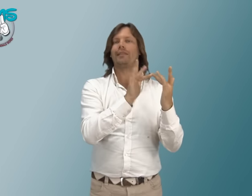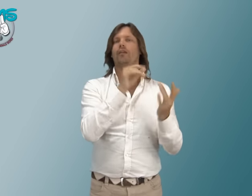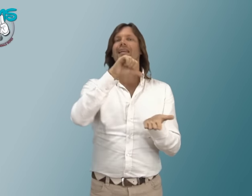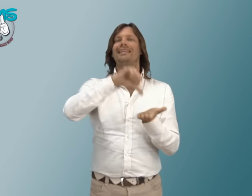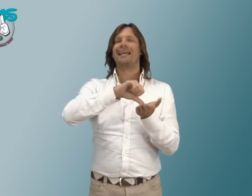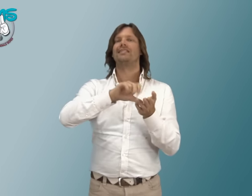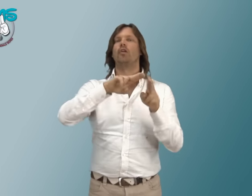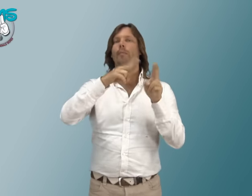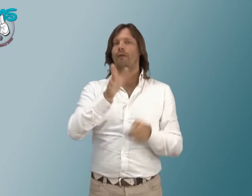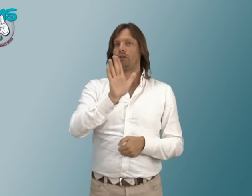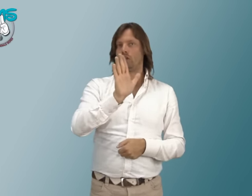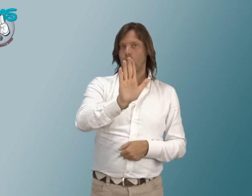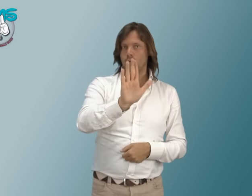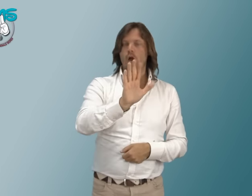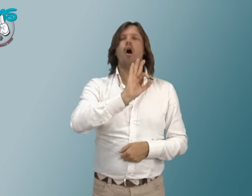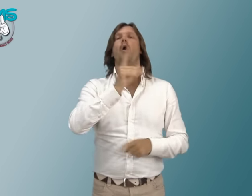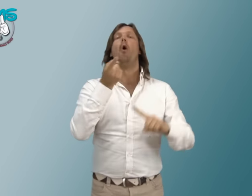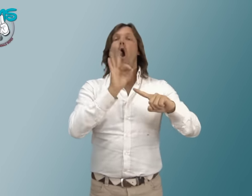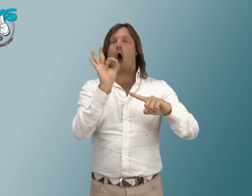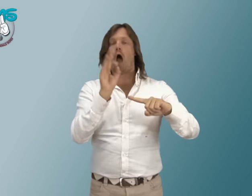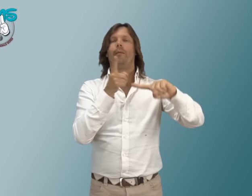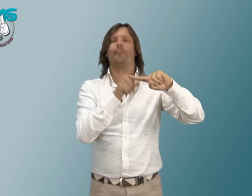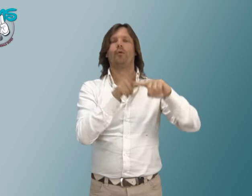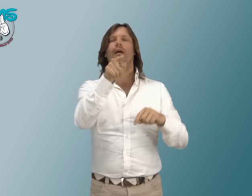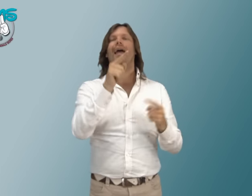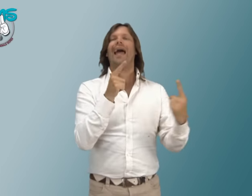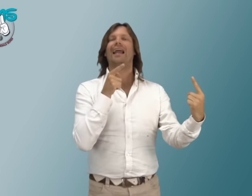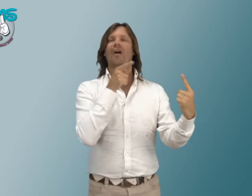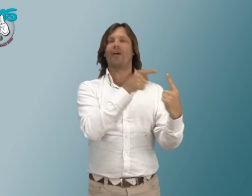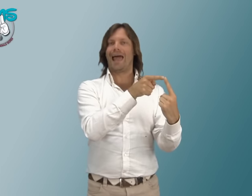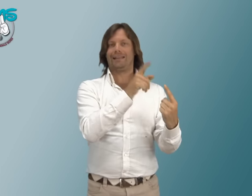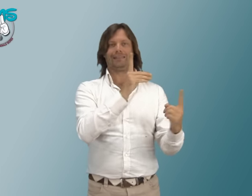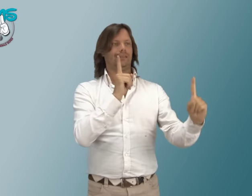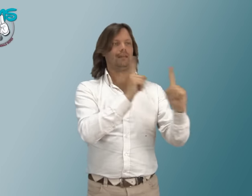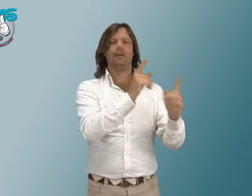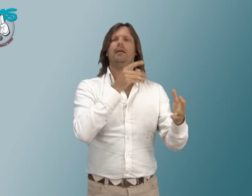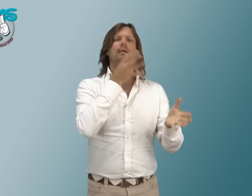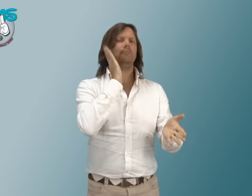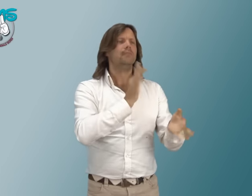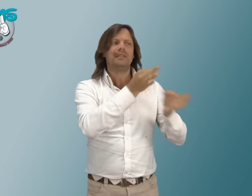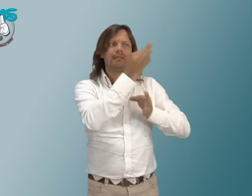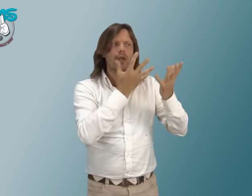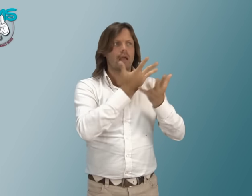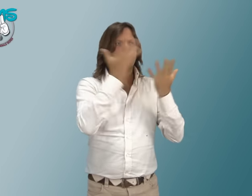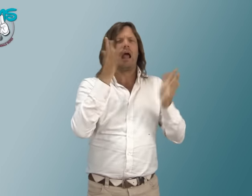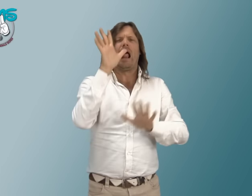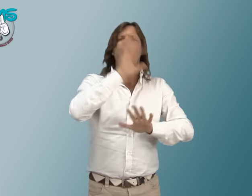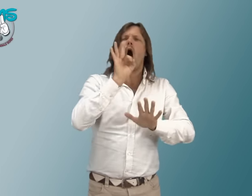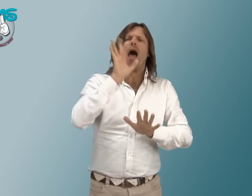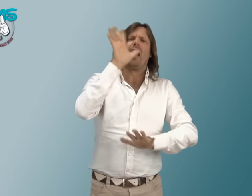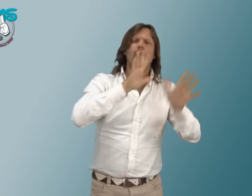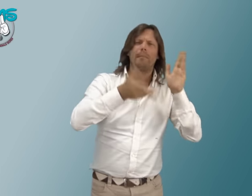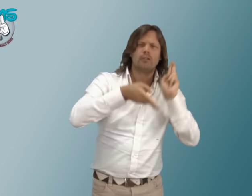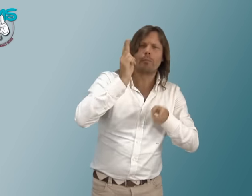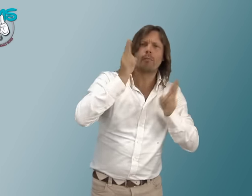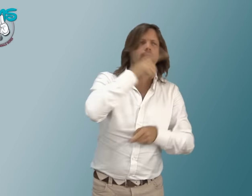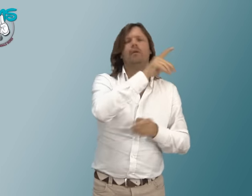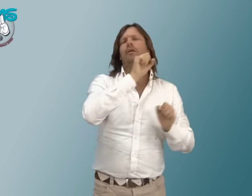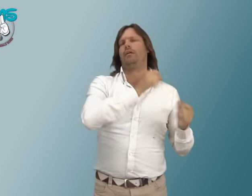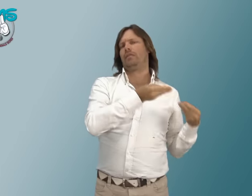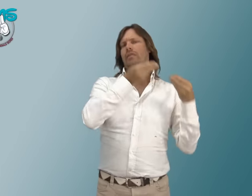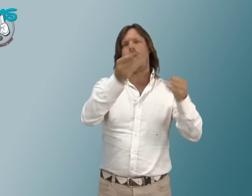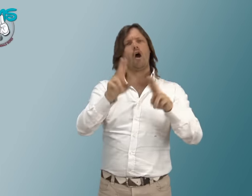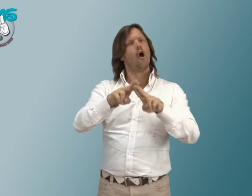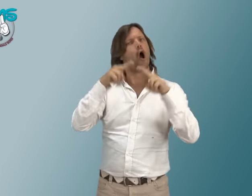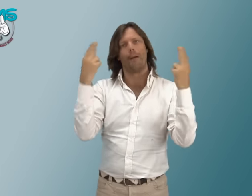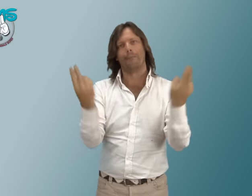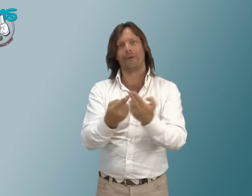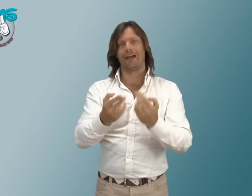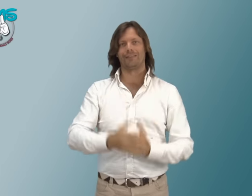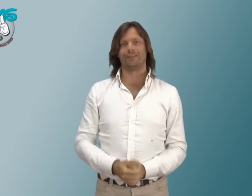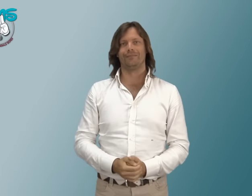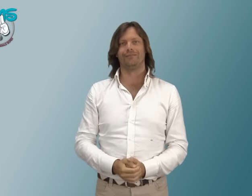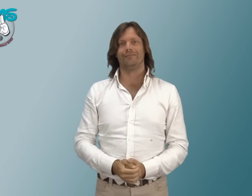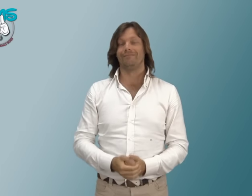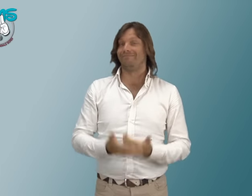sezione provinciale ENS, o un referente per chiedere spiegazioni o chiedere maggiori informazioni dettagliate che loro vi daranno sicuramente.